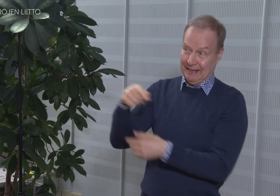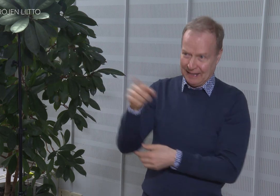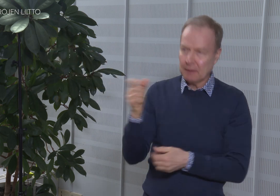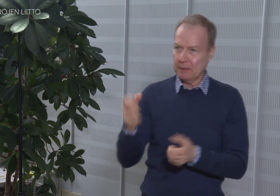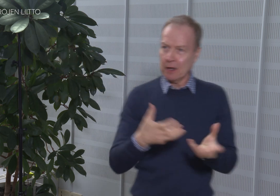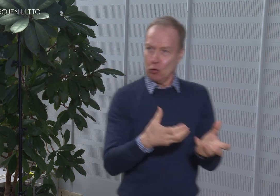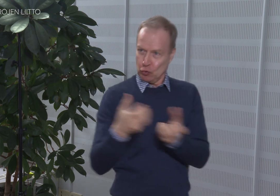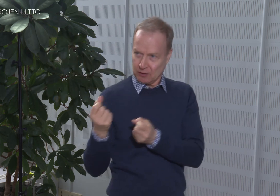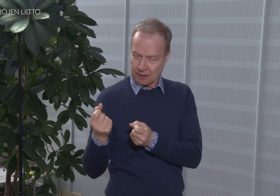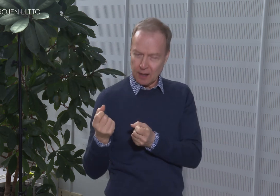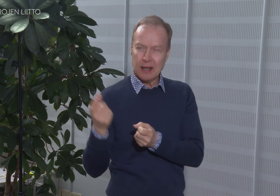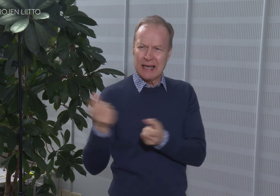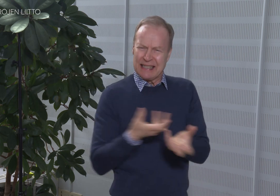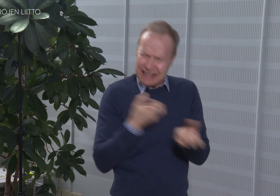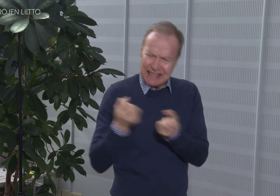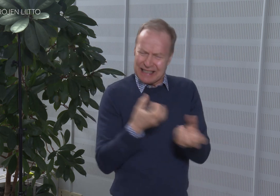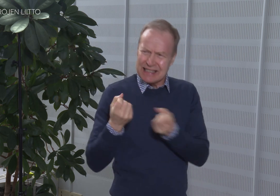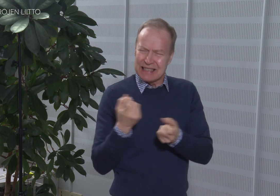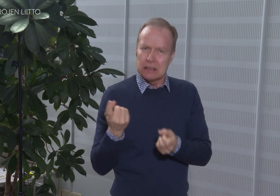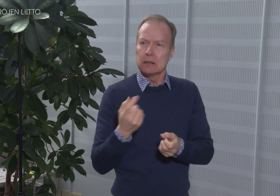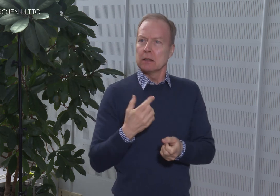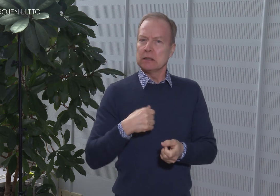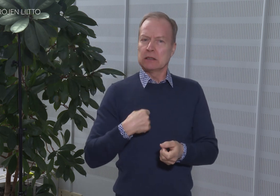taakkamme ja traumamme ja tulla tietoisiksi niistä niin, -